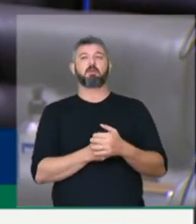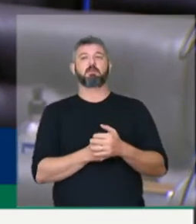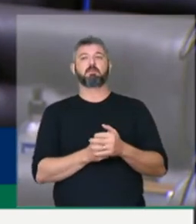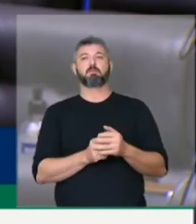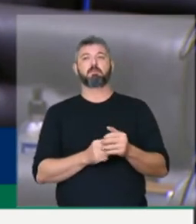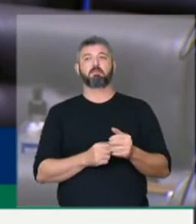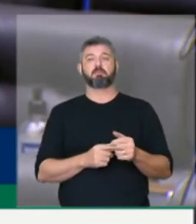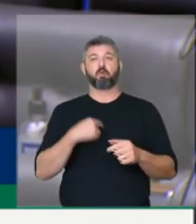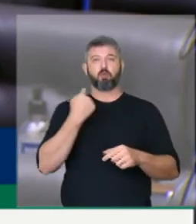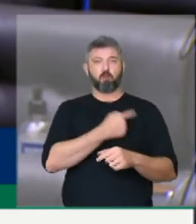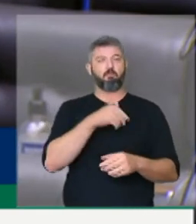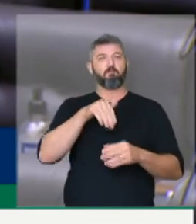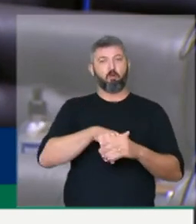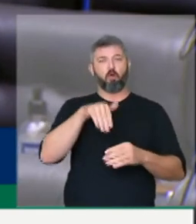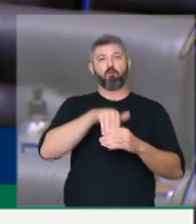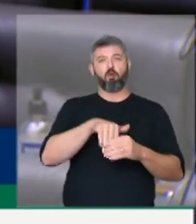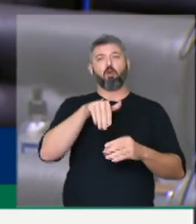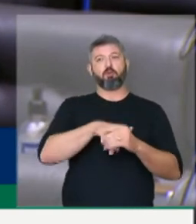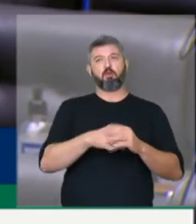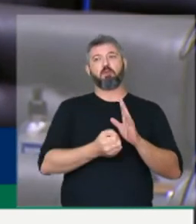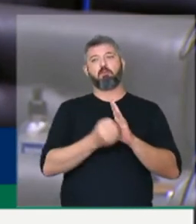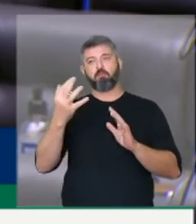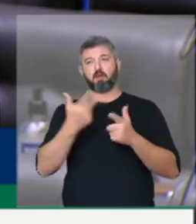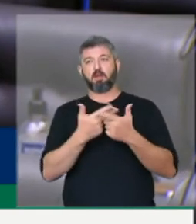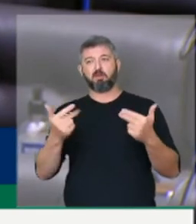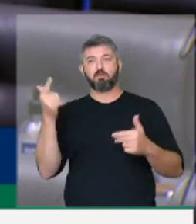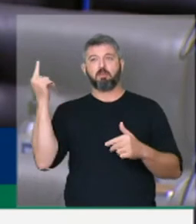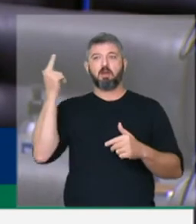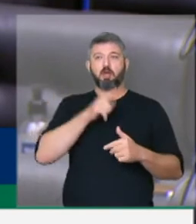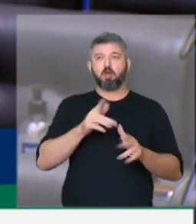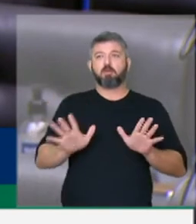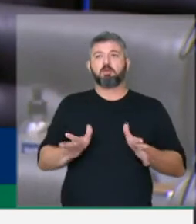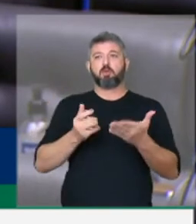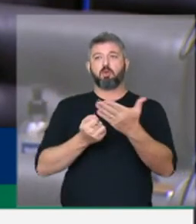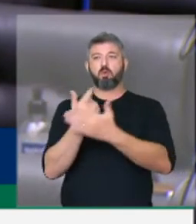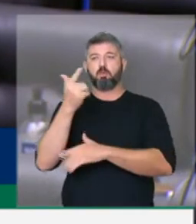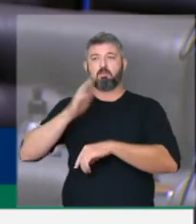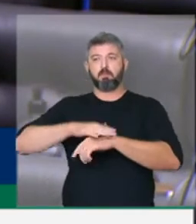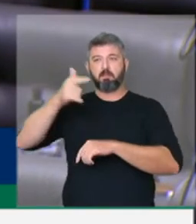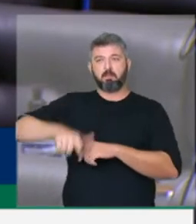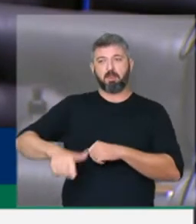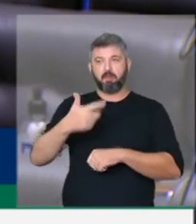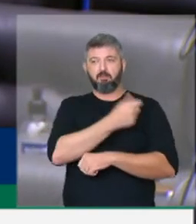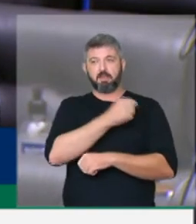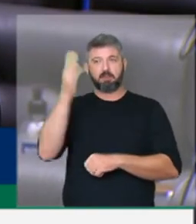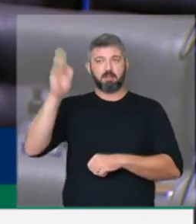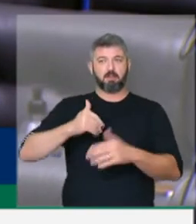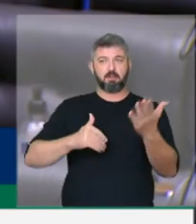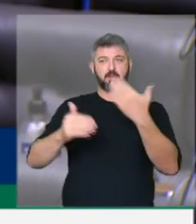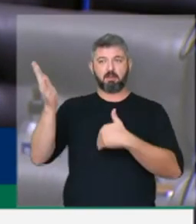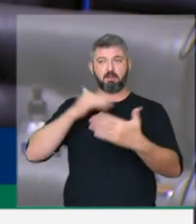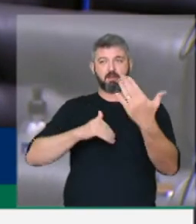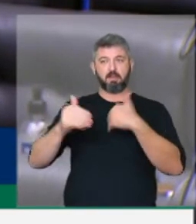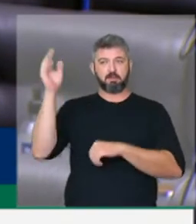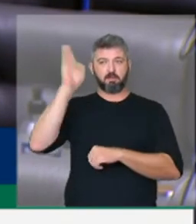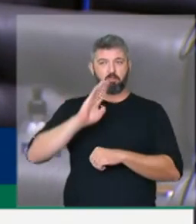VACINAÇÕES, A GENTE TEM VOTADO CONJUNTO DE MATÉRIAS PARA ESTIMULAR A COMPRA DE VACINAS NO BRASIL E AÇÕES